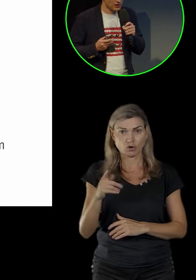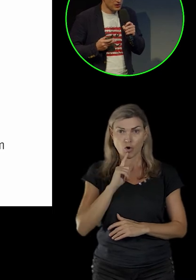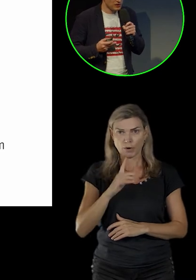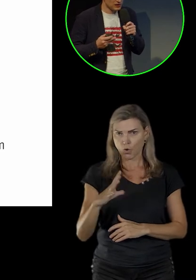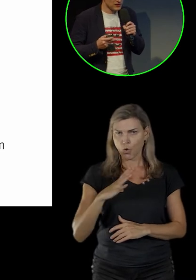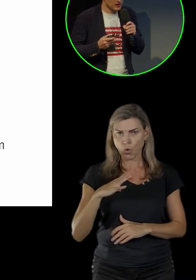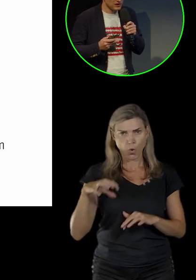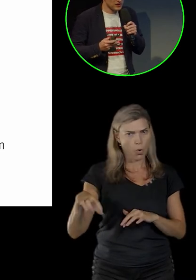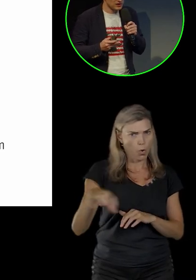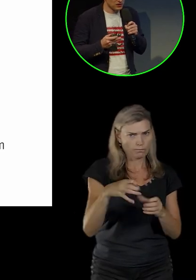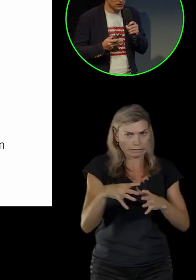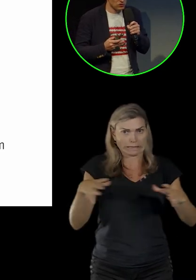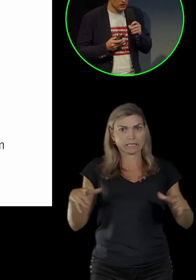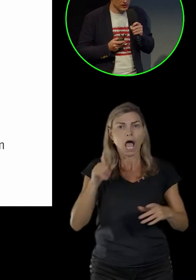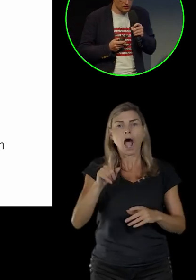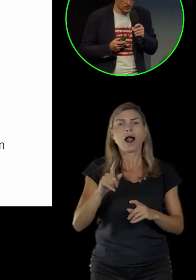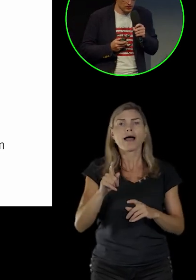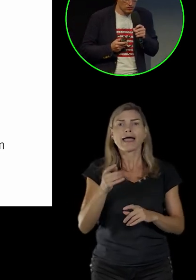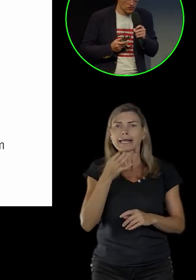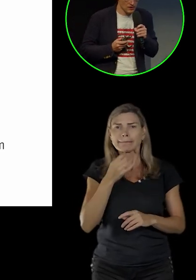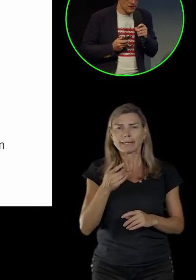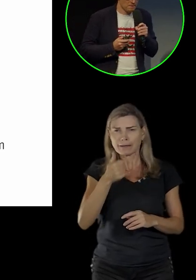Ale když se díváte skrz ten krycí list na tu jednu konkrétní lokalitu,